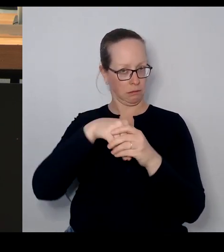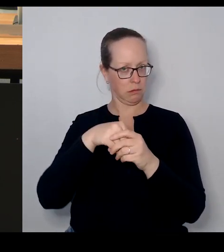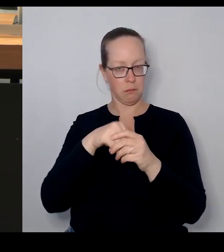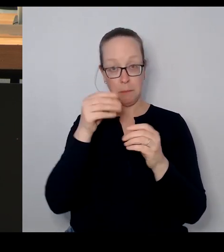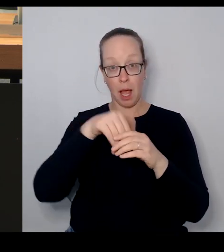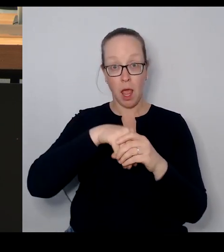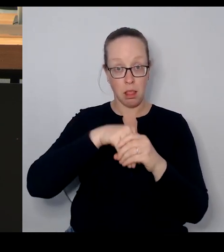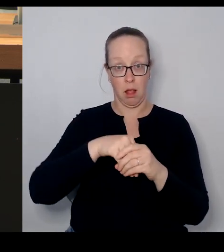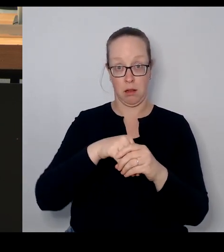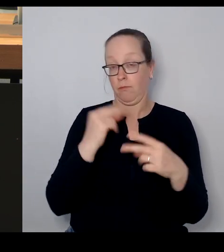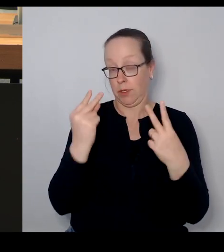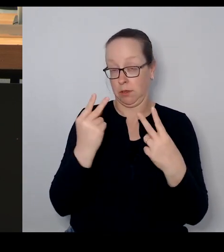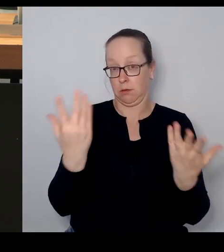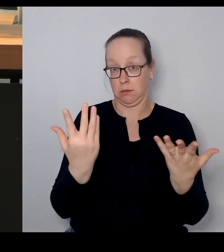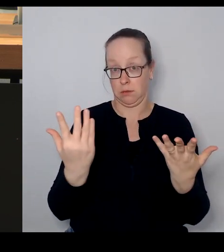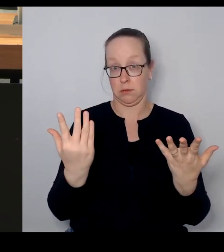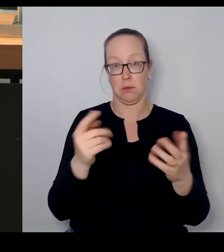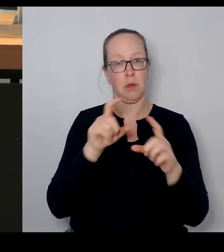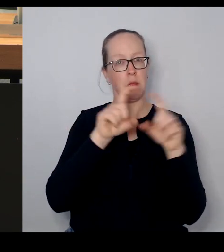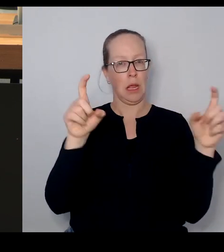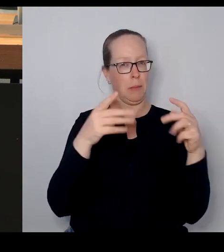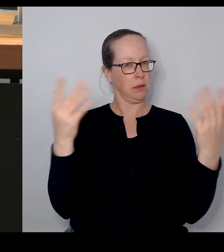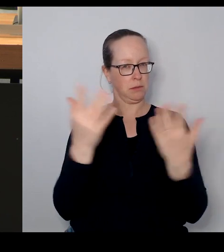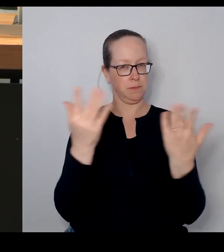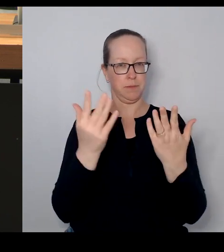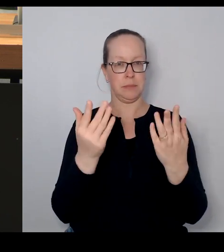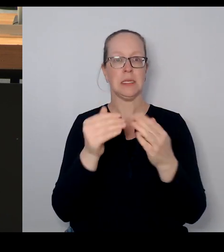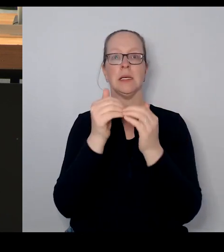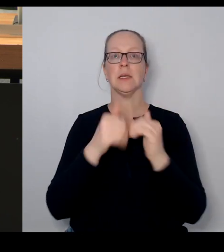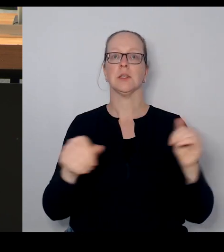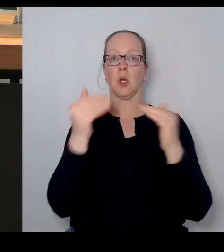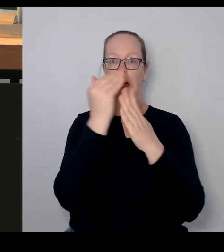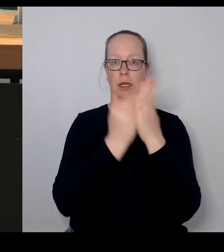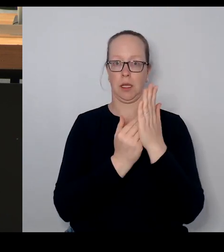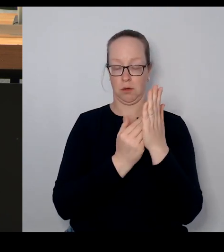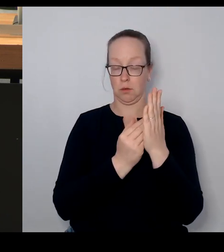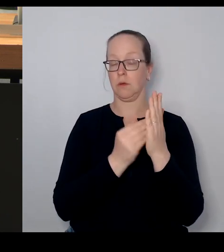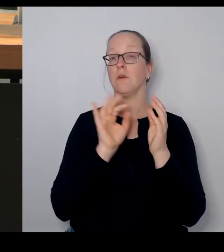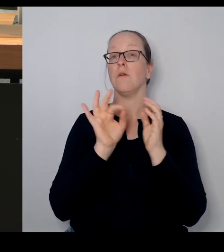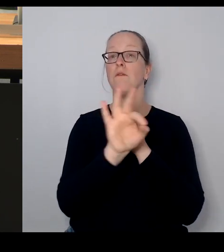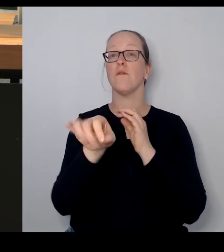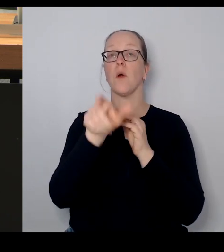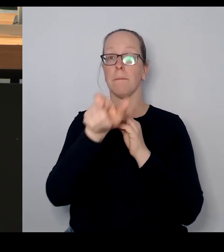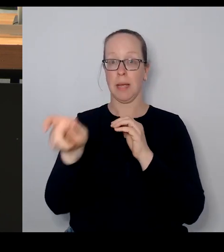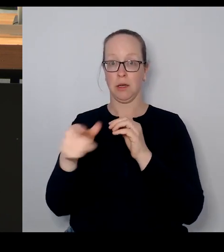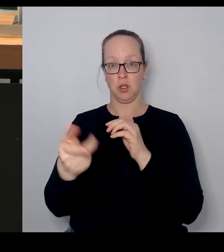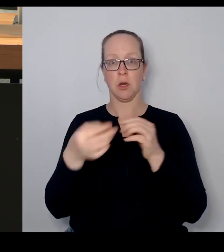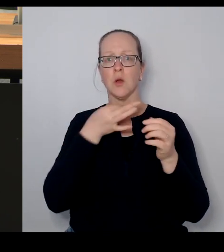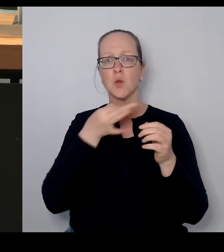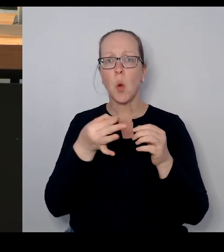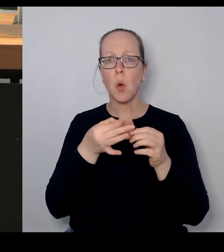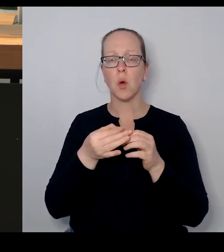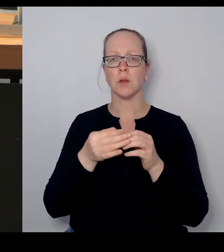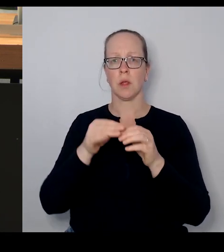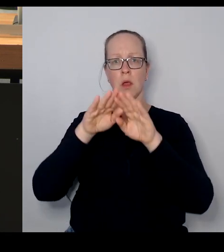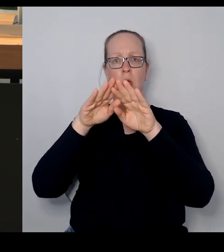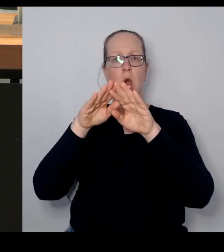Menschen, die in Not sind, die kein Obdach haben, eine Wohnung bekommen oder eine Unterkunft. Darum geht das. Und das wollen sie